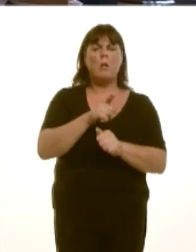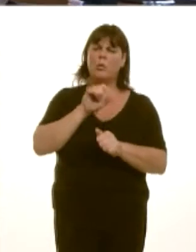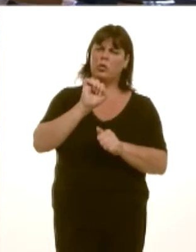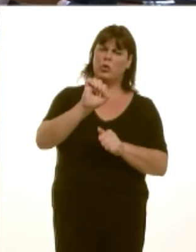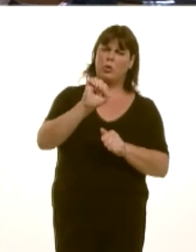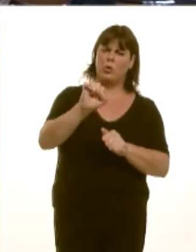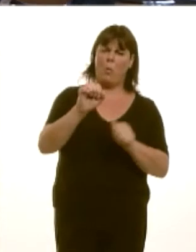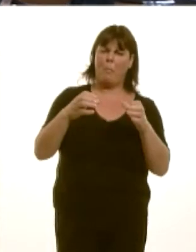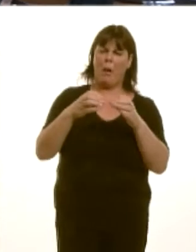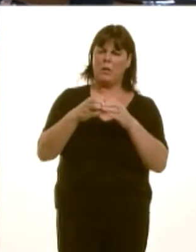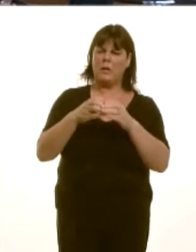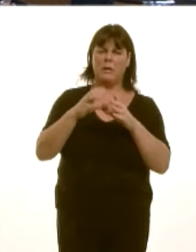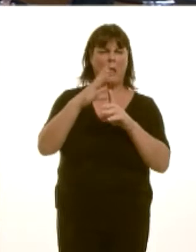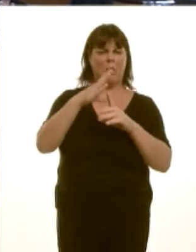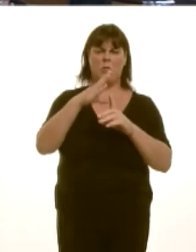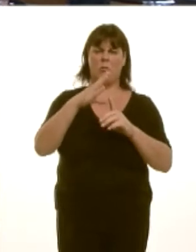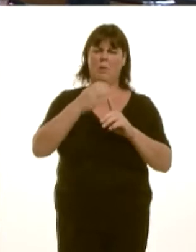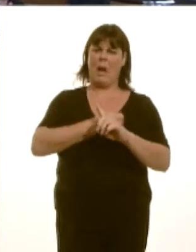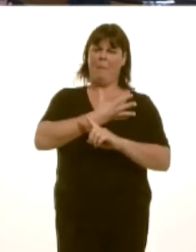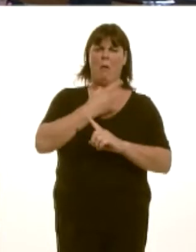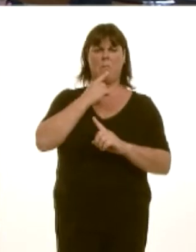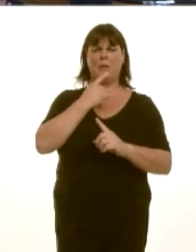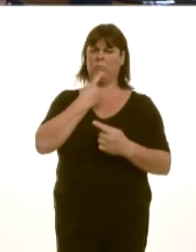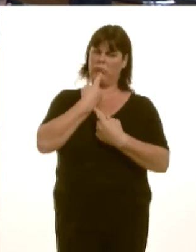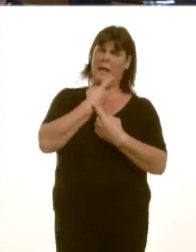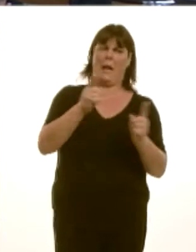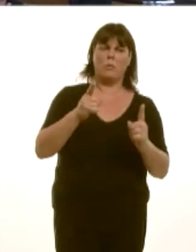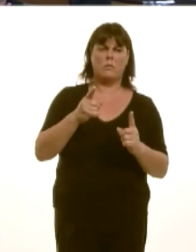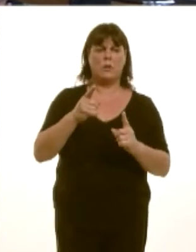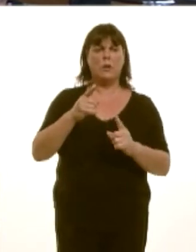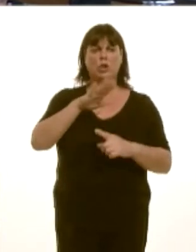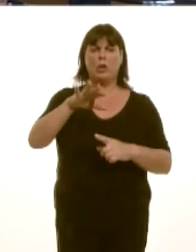Carwyn Jones: Rwy’n falch y byddwn yn codi'r ‘minimum wage’, y byddwn yn cael gwared